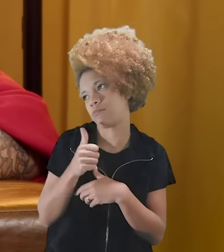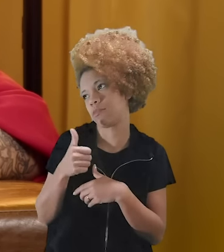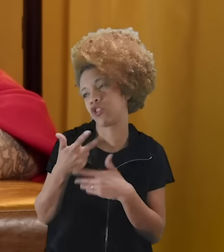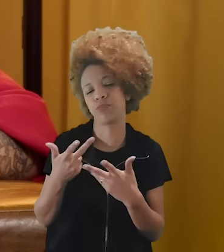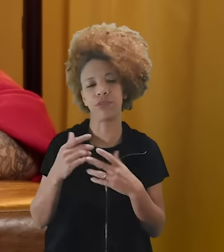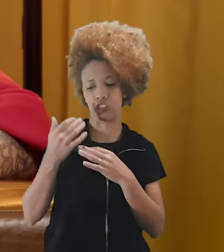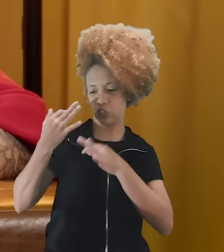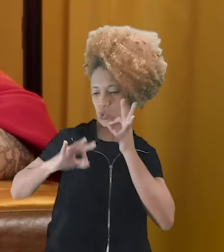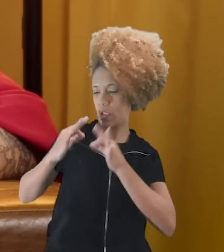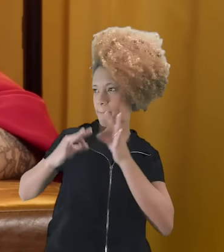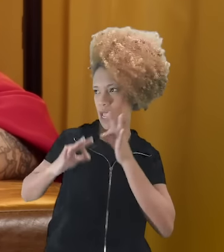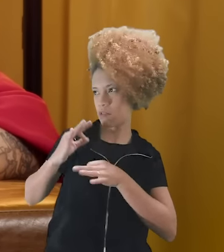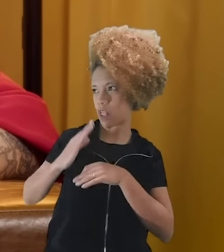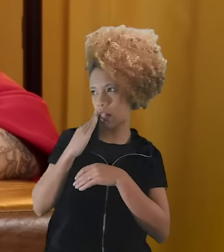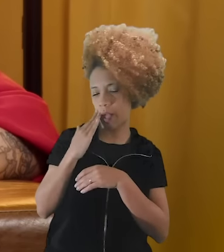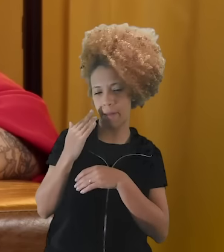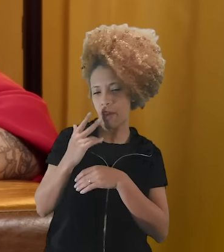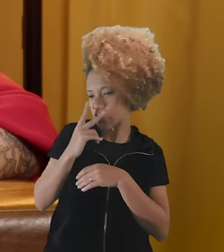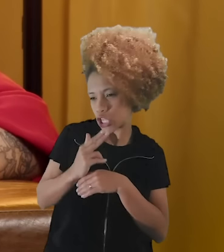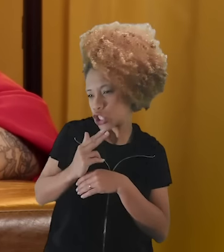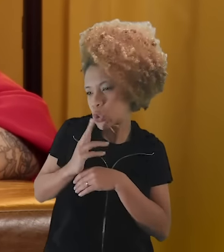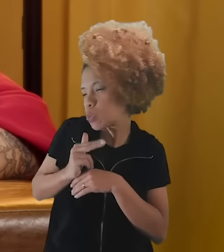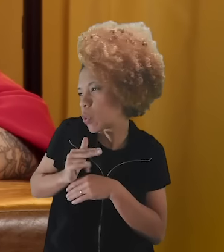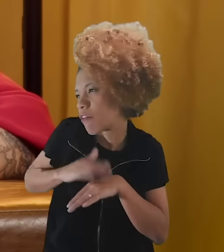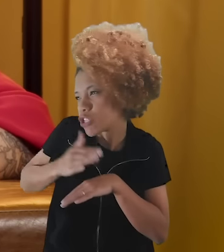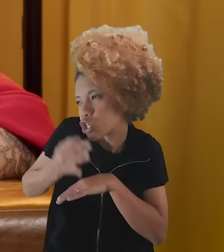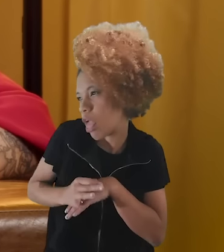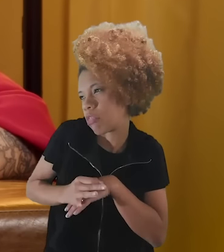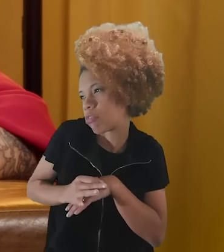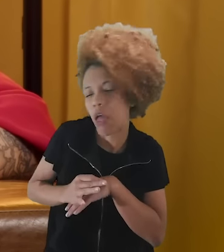famosa síndrome do impostor que é o fato de você achar que você nunca faz nada direito você nunca